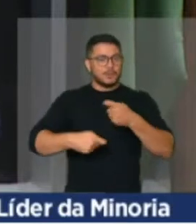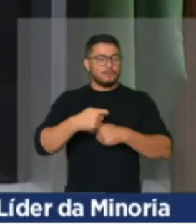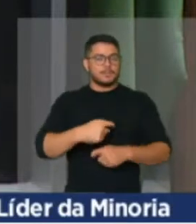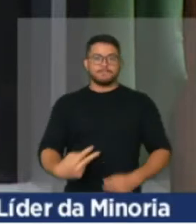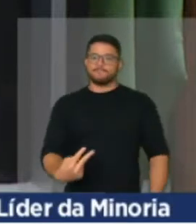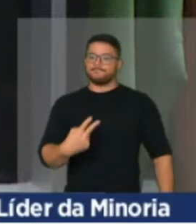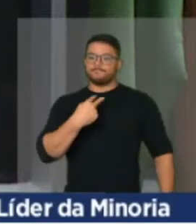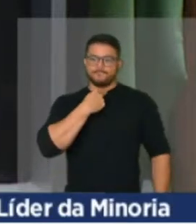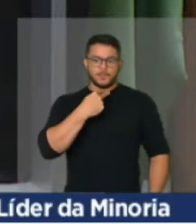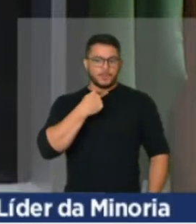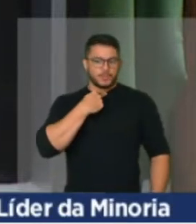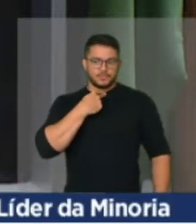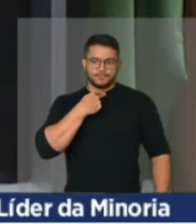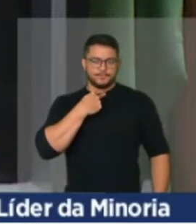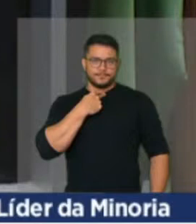PARAÍSO FISCAL. PORQUE ELE RESPONDE AO PRINCÍPIO DA